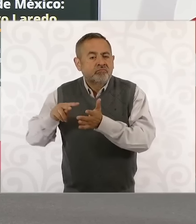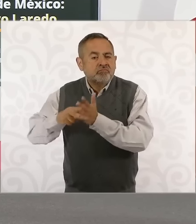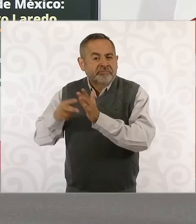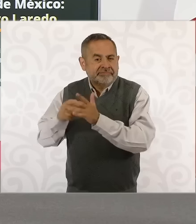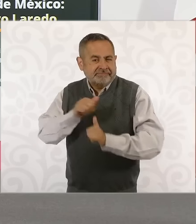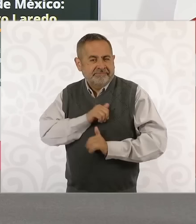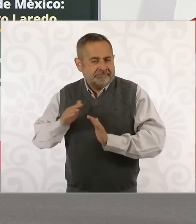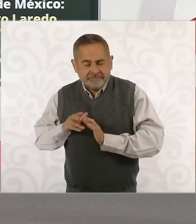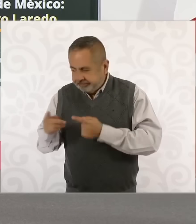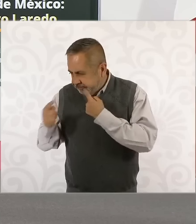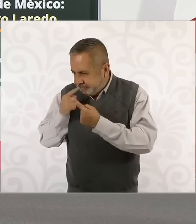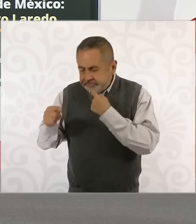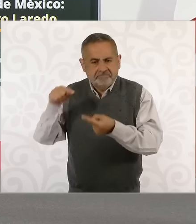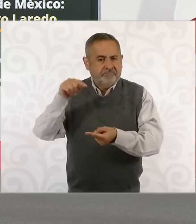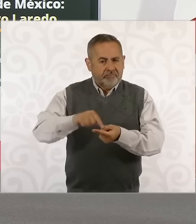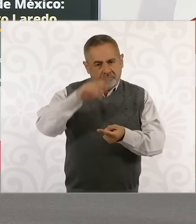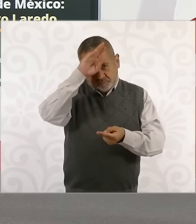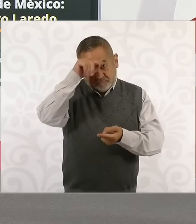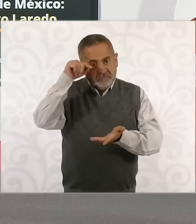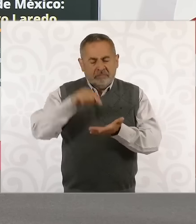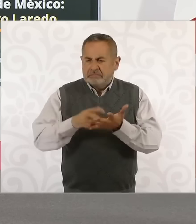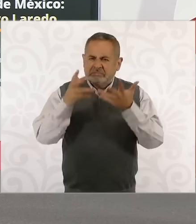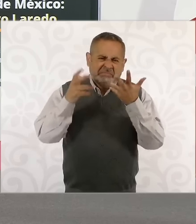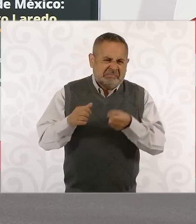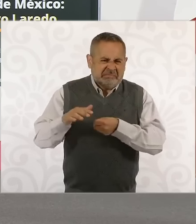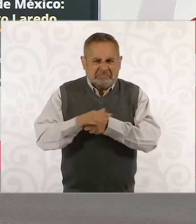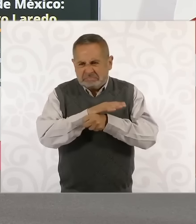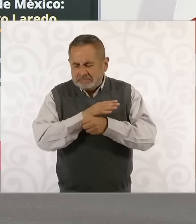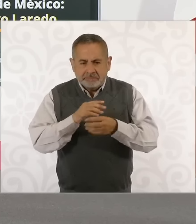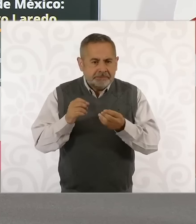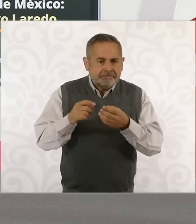ha sido una que ha recibido un trato especial porque es una zona muy densa con vialidades,